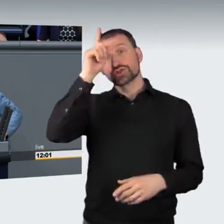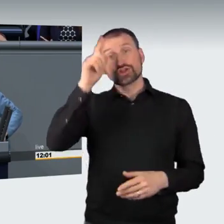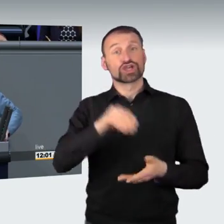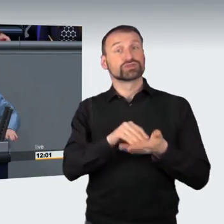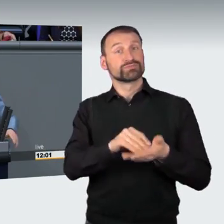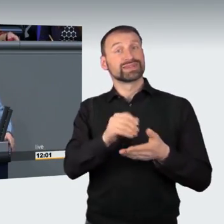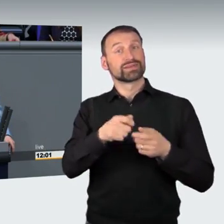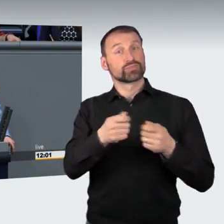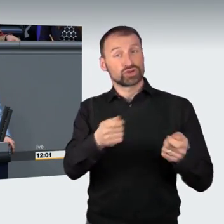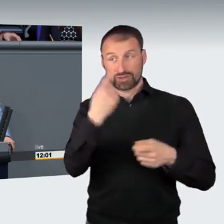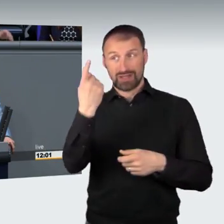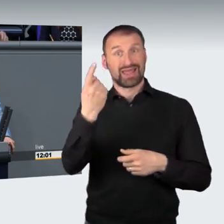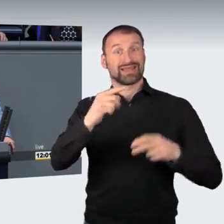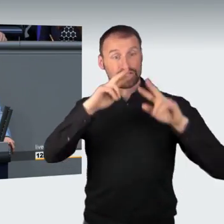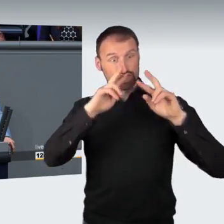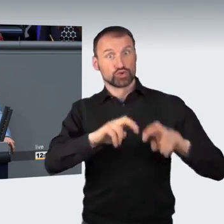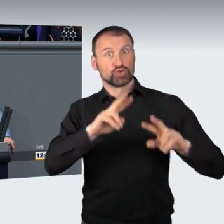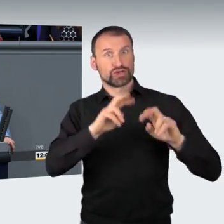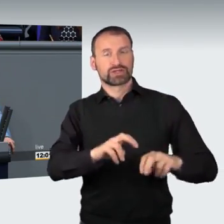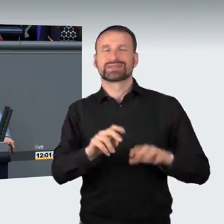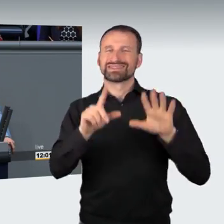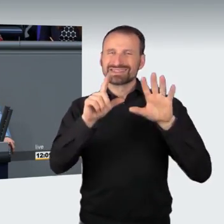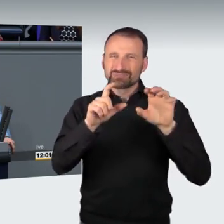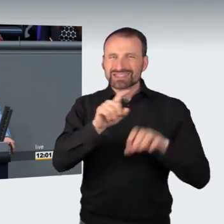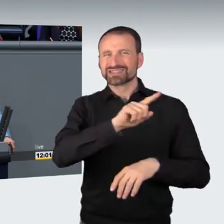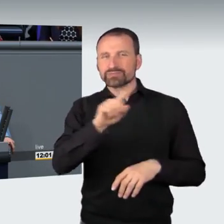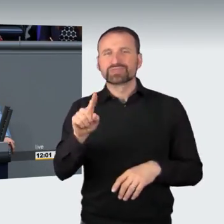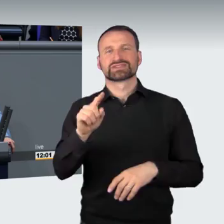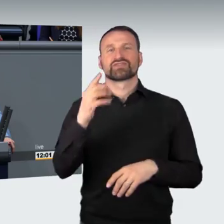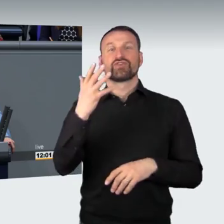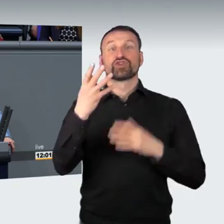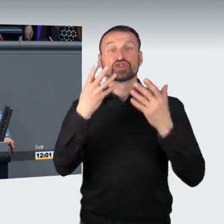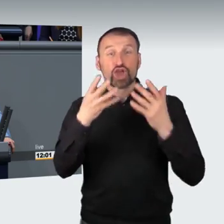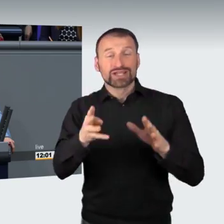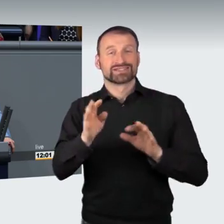dass 70 bis 95 Prozent aller neuen Wohnungsangebote über dem lagen,